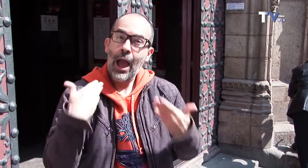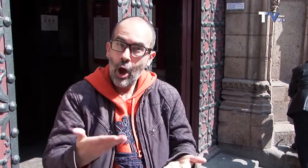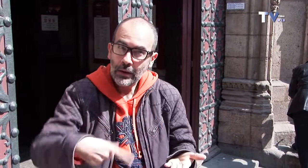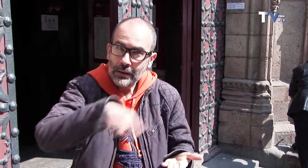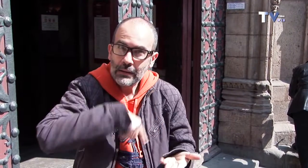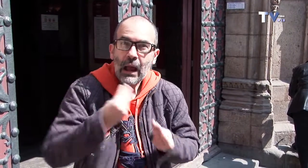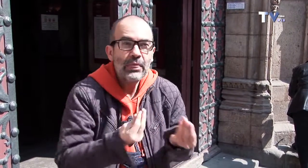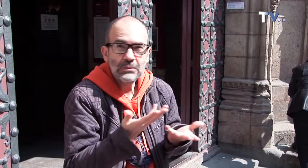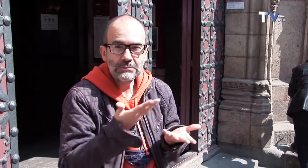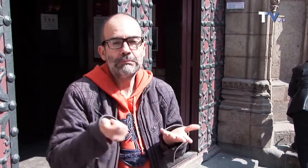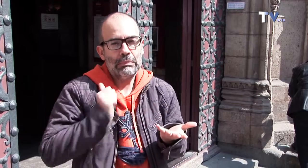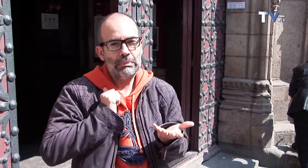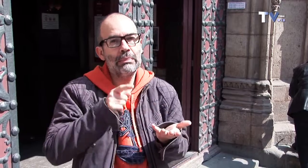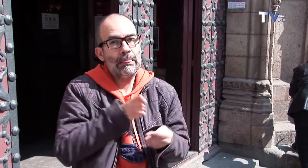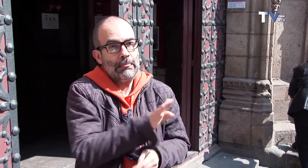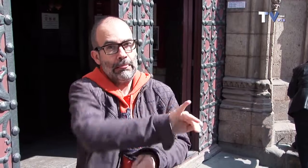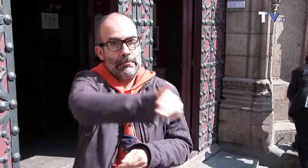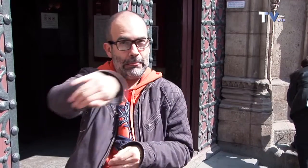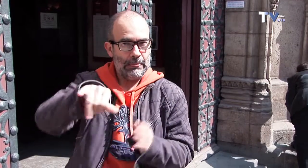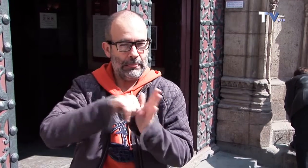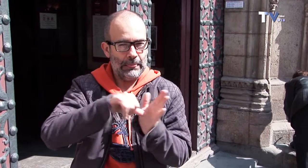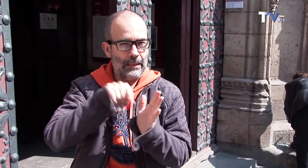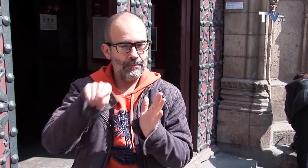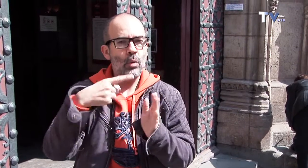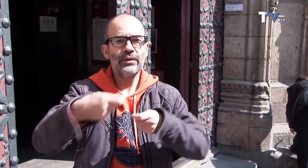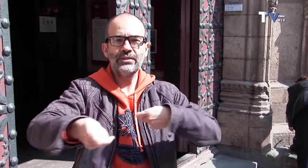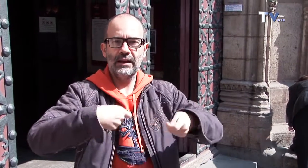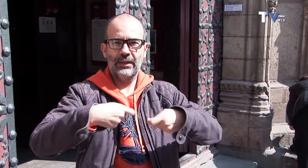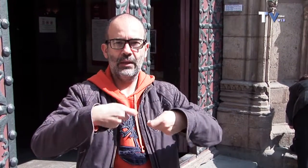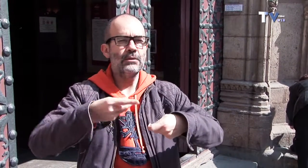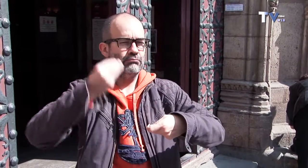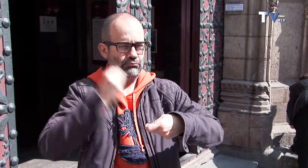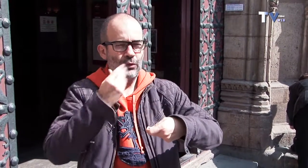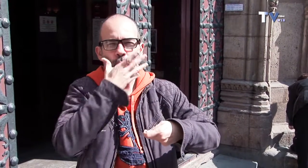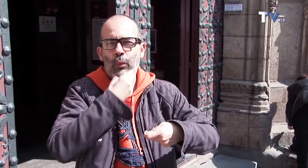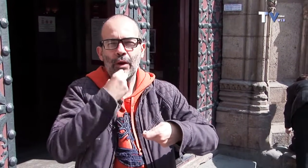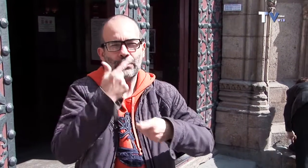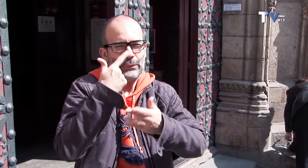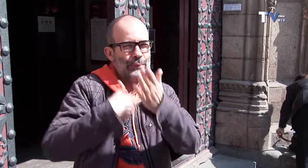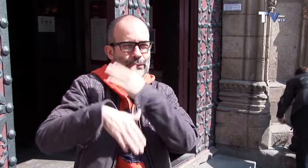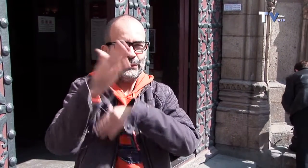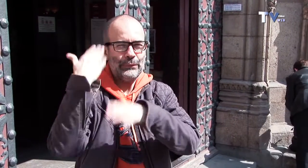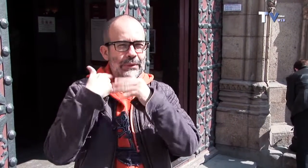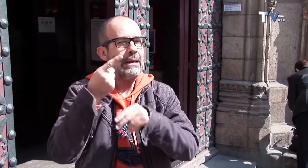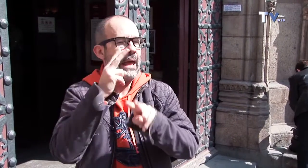Ahora aprovecharemos para visitar una tienda que está cerca, es muy bonita y antigua, vamos a verla.